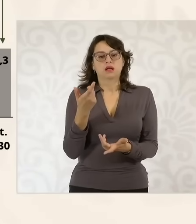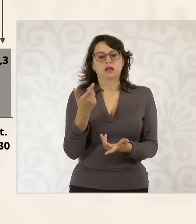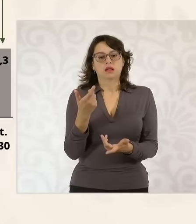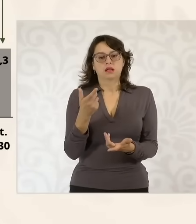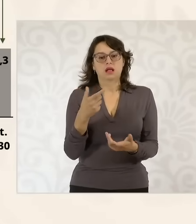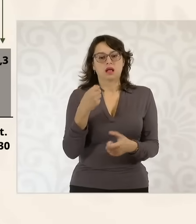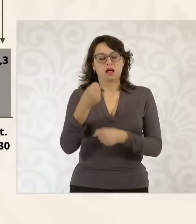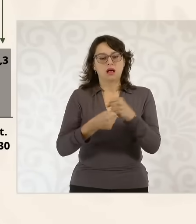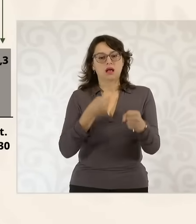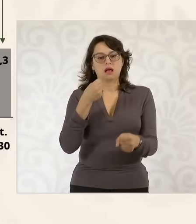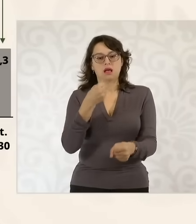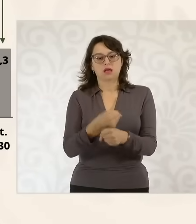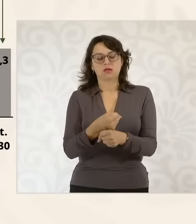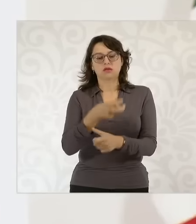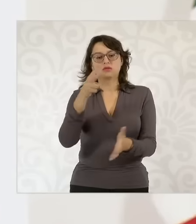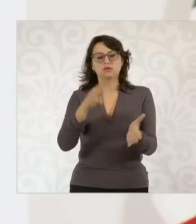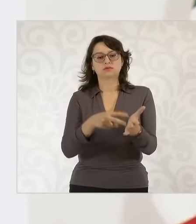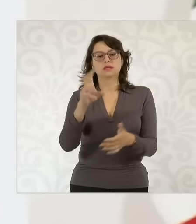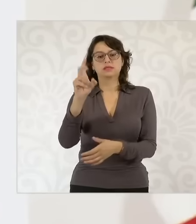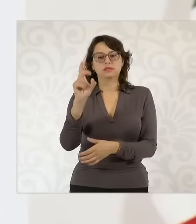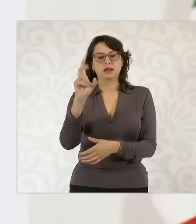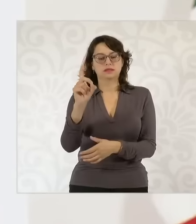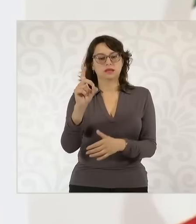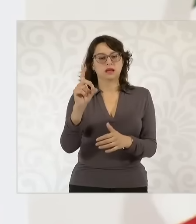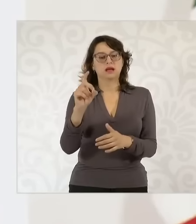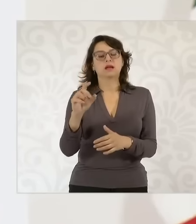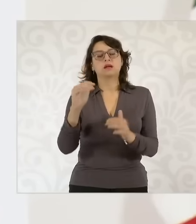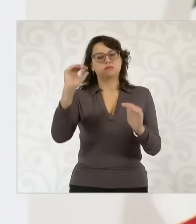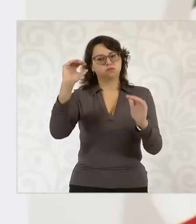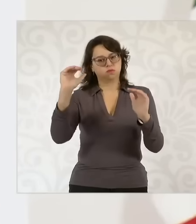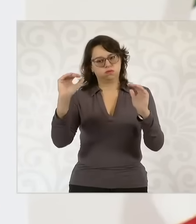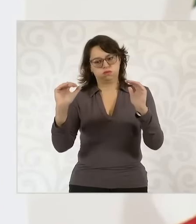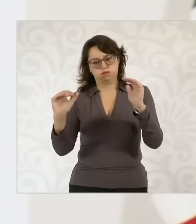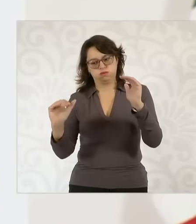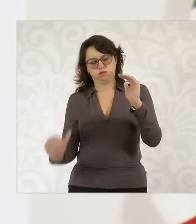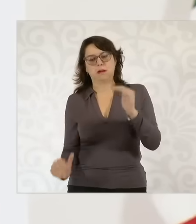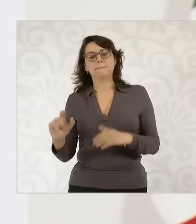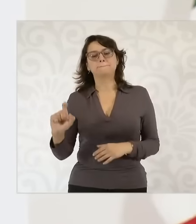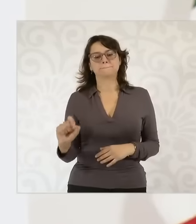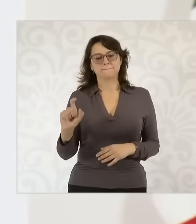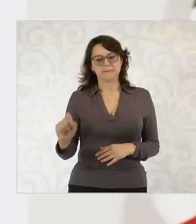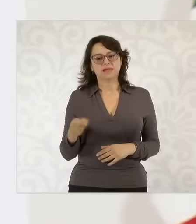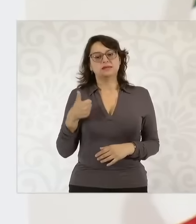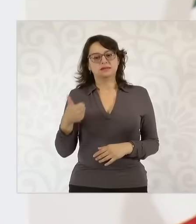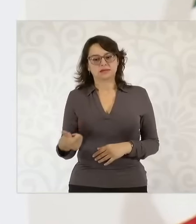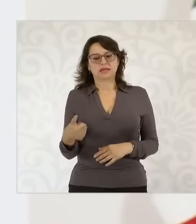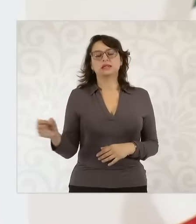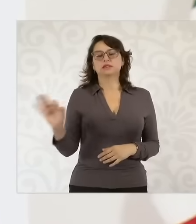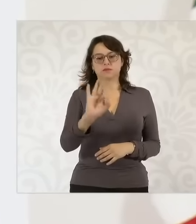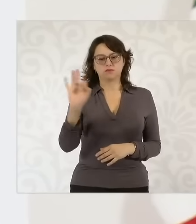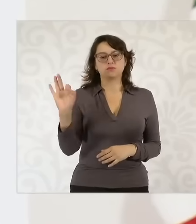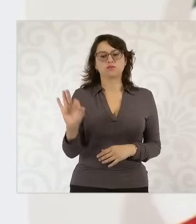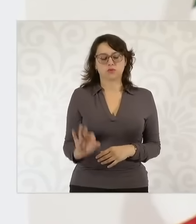deuda de Pemex en el año 2030 se ubique 26% por debajo del saldo que recibimos en el 2000.